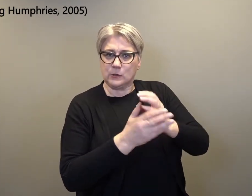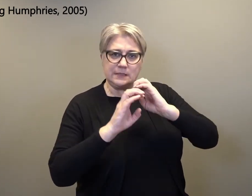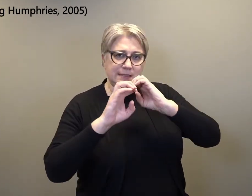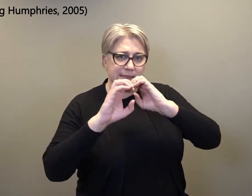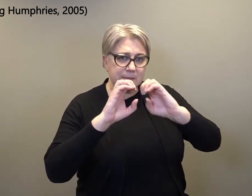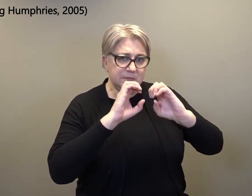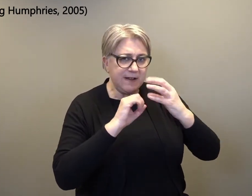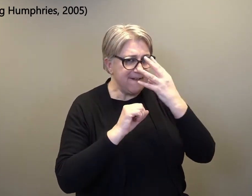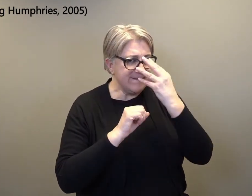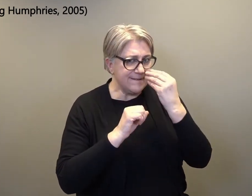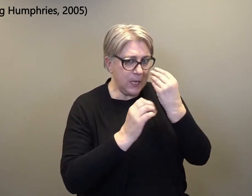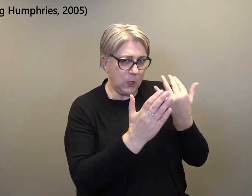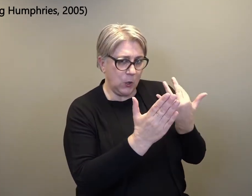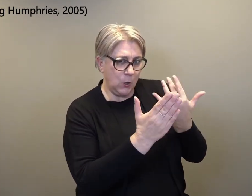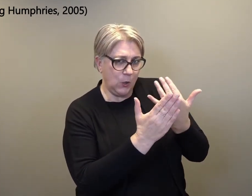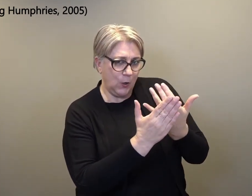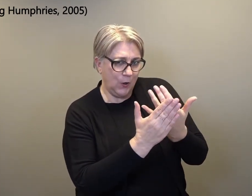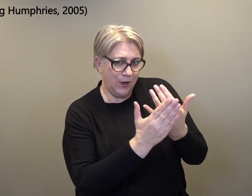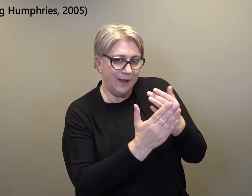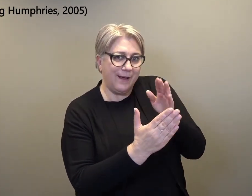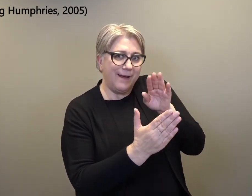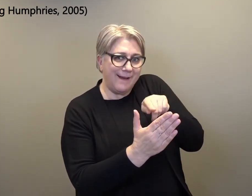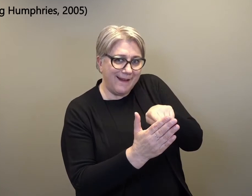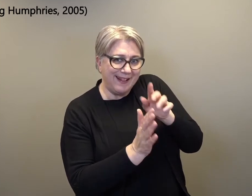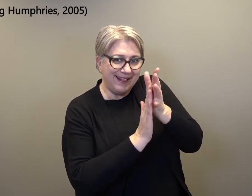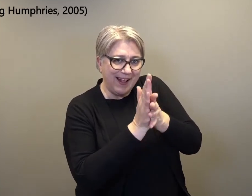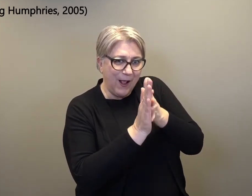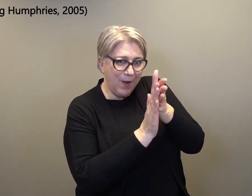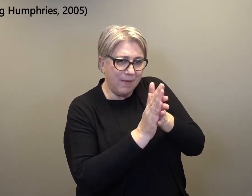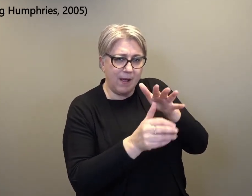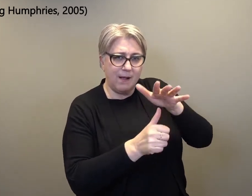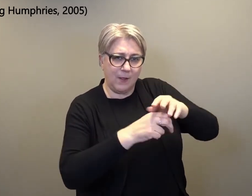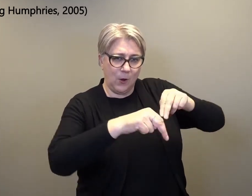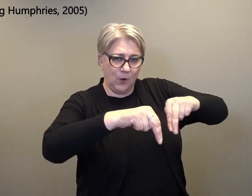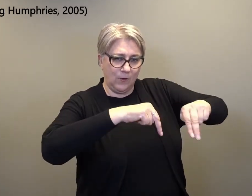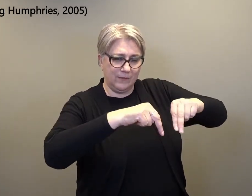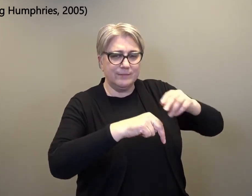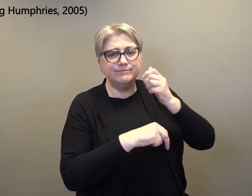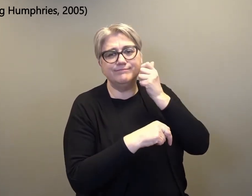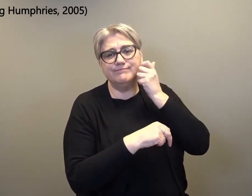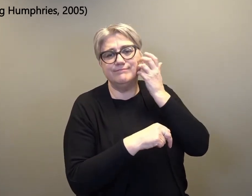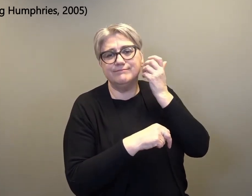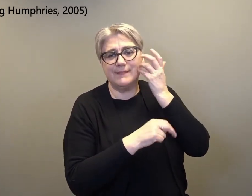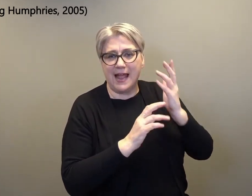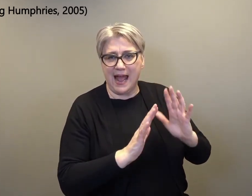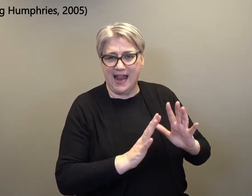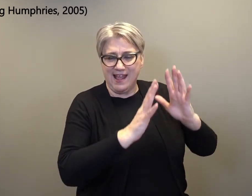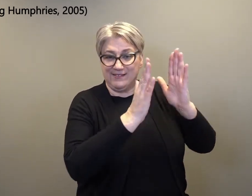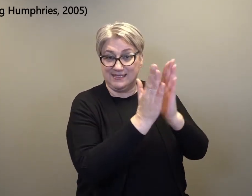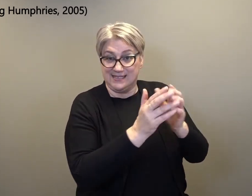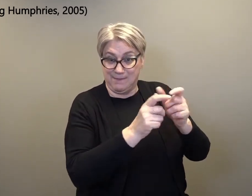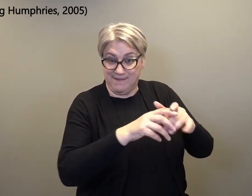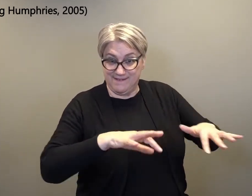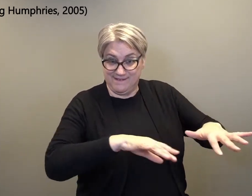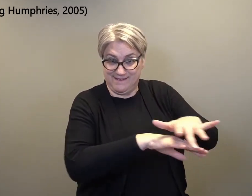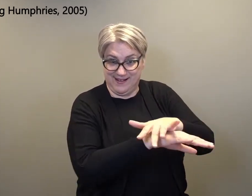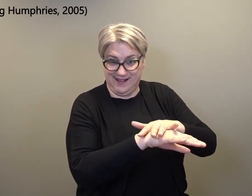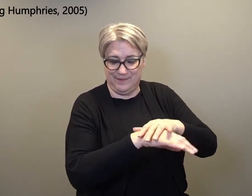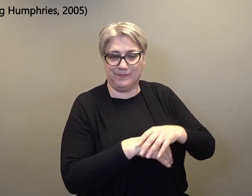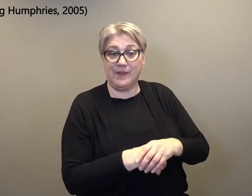samskiptavenjum, þar sem táknmál gegnir aðalhlutverki í daglegu lífi samfélagsins.